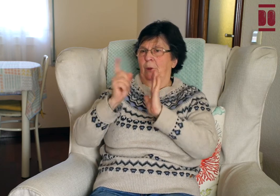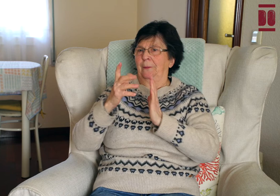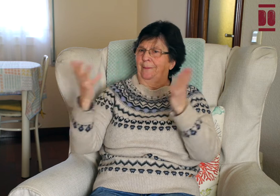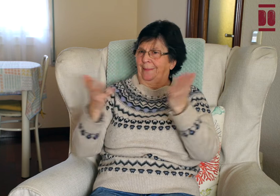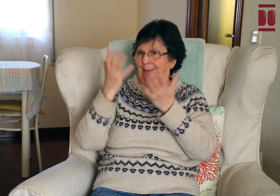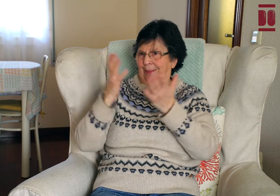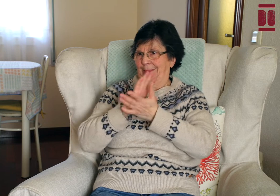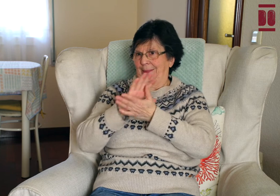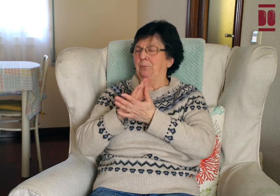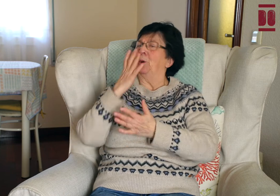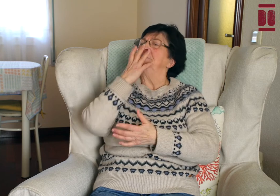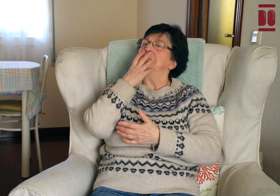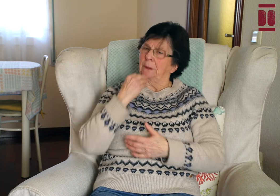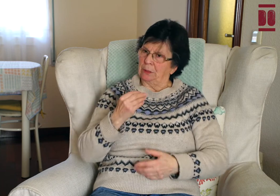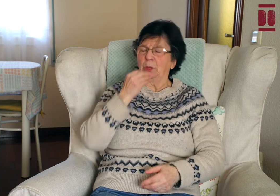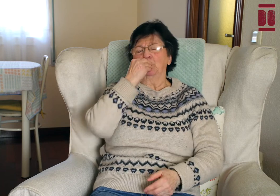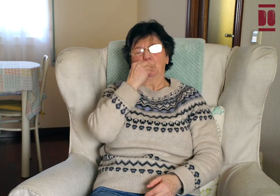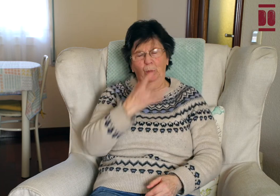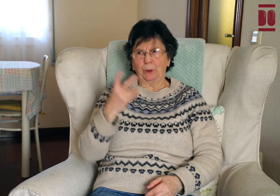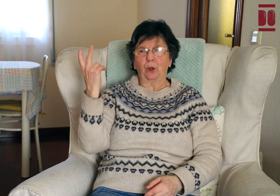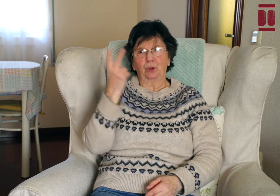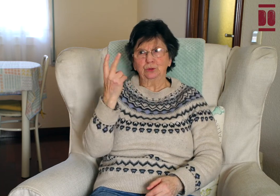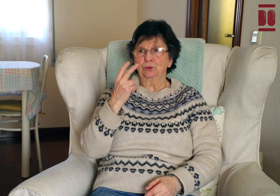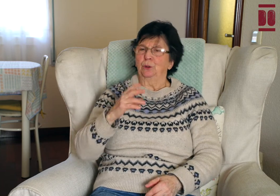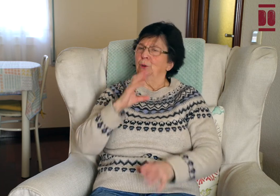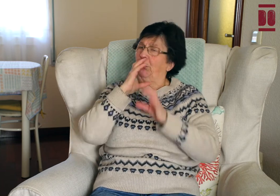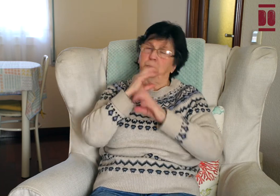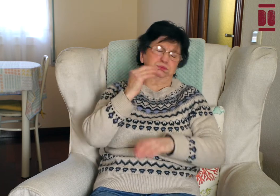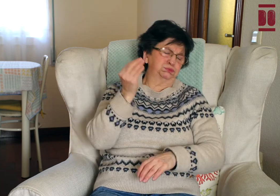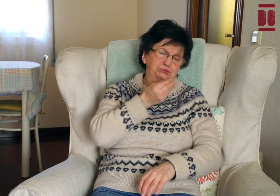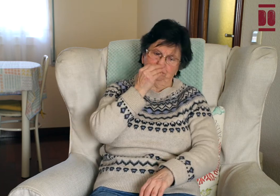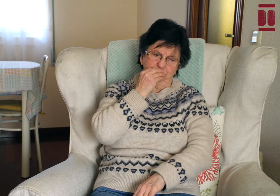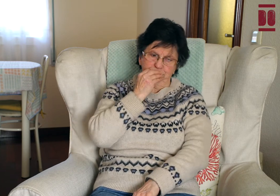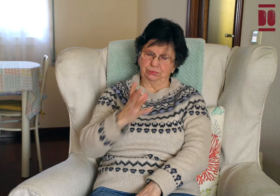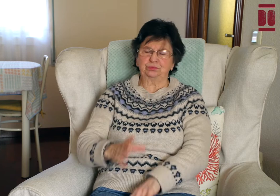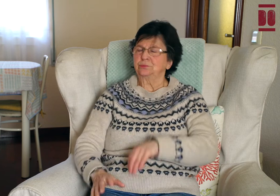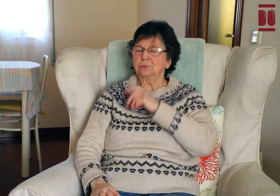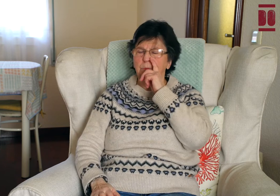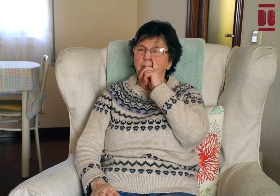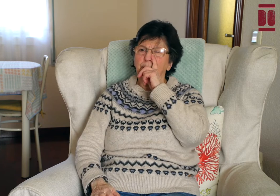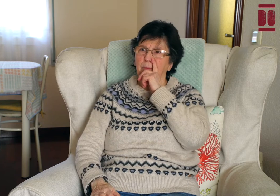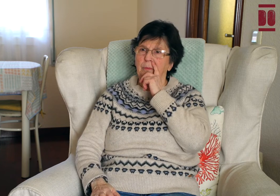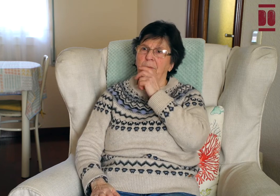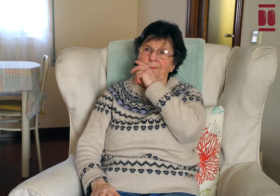para comunicarse. Me entienden muy bien los dos y nos comunicamos de maravilla.